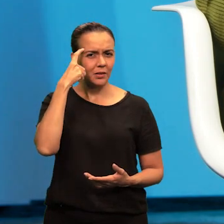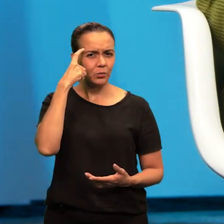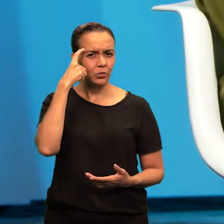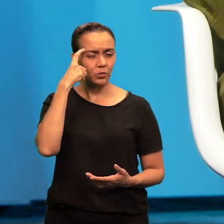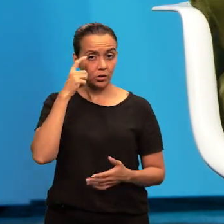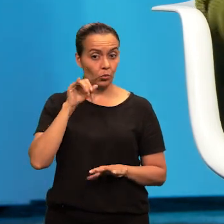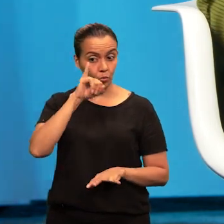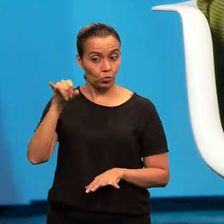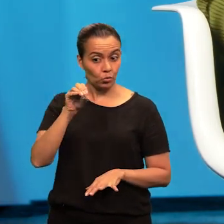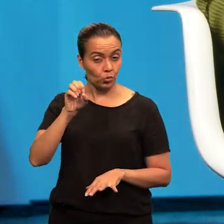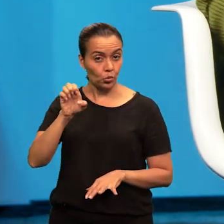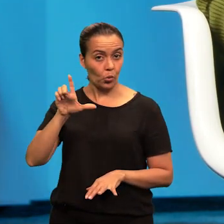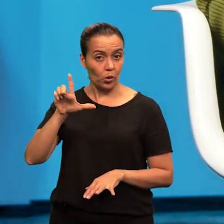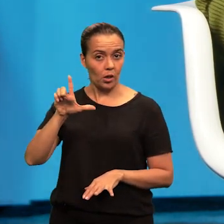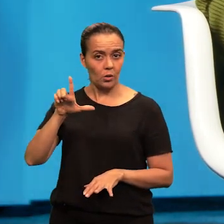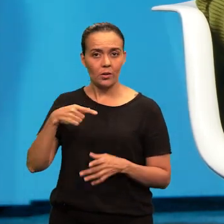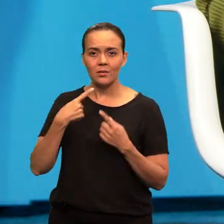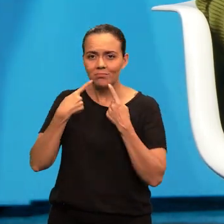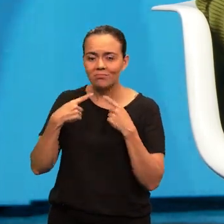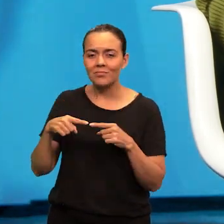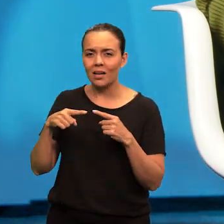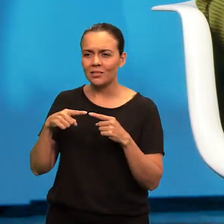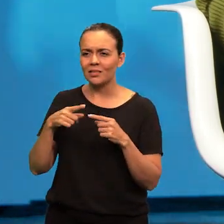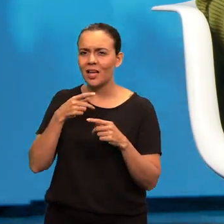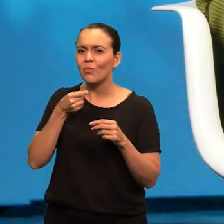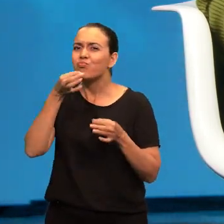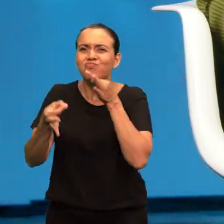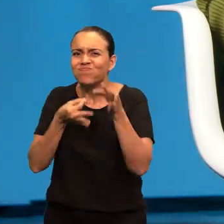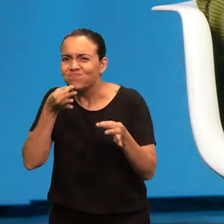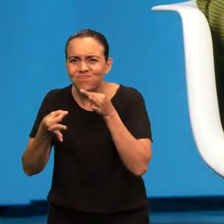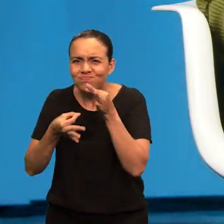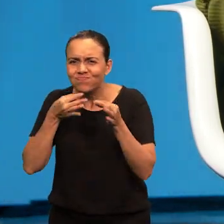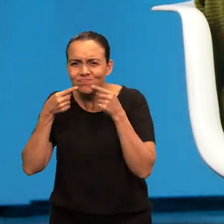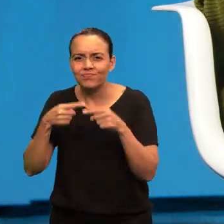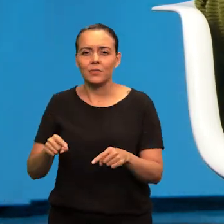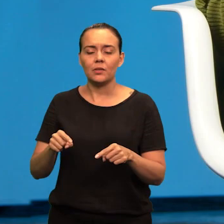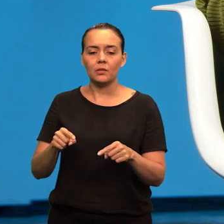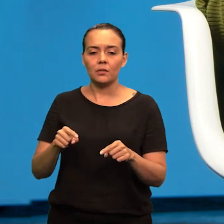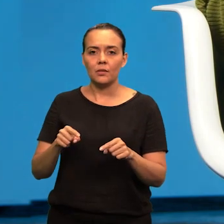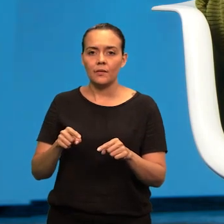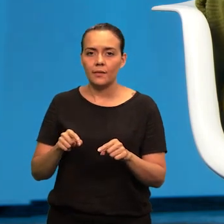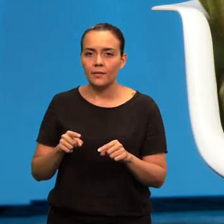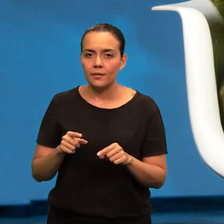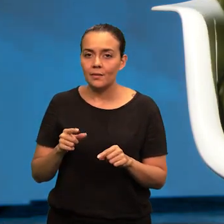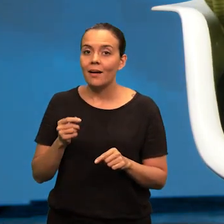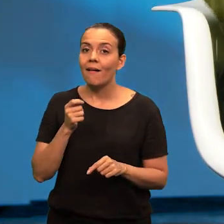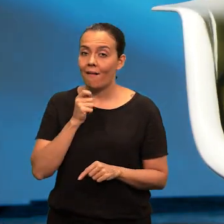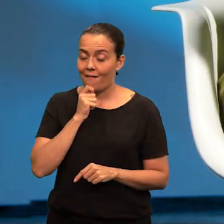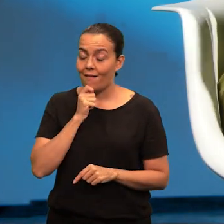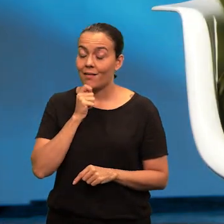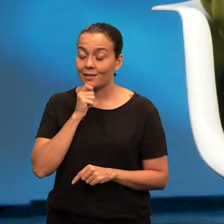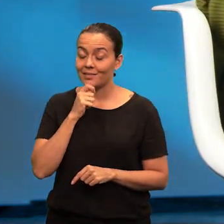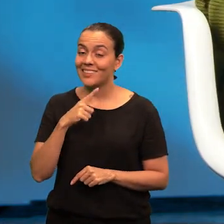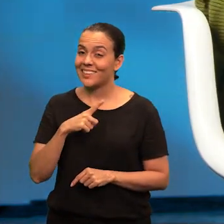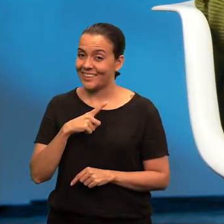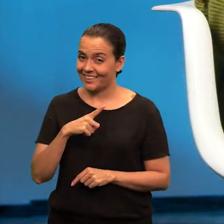que o Joel está criticando, universal, ainda se faz presente.